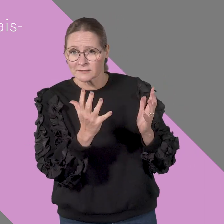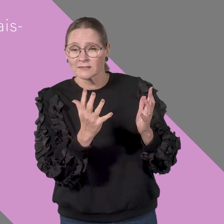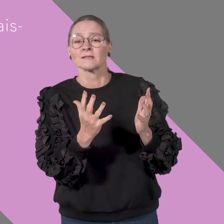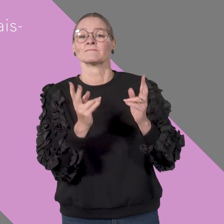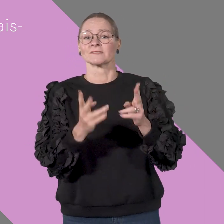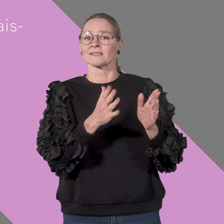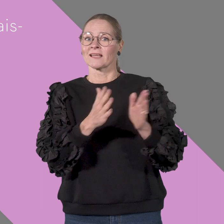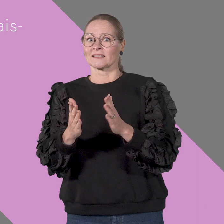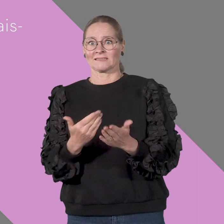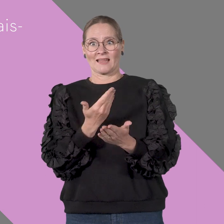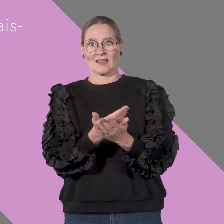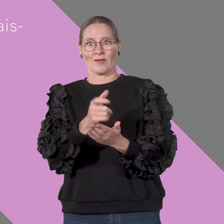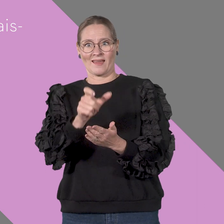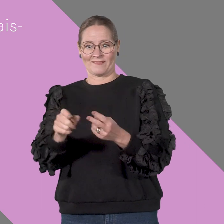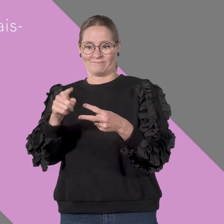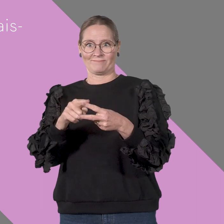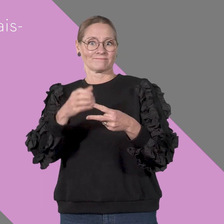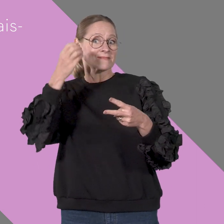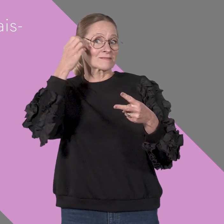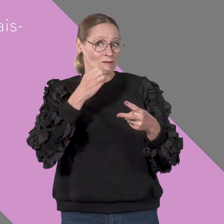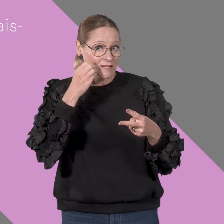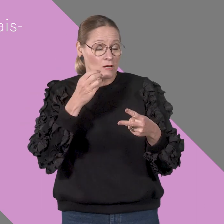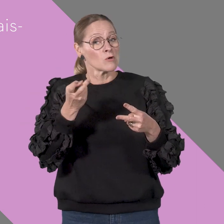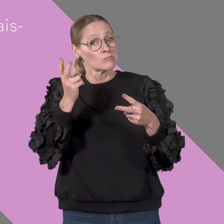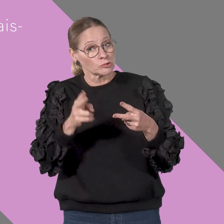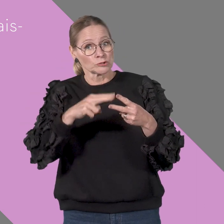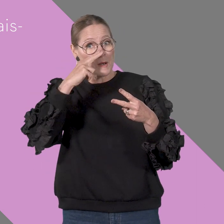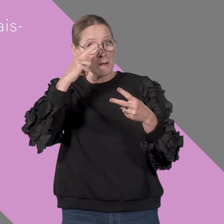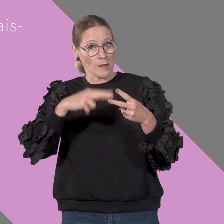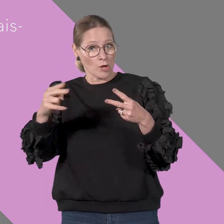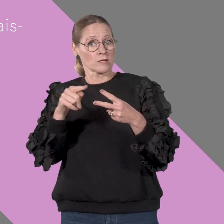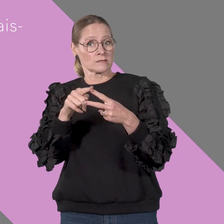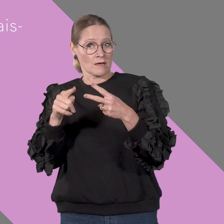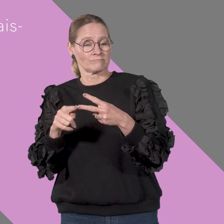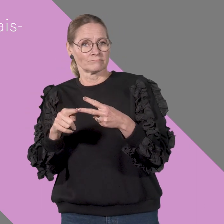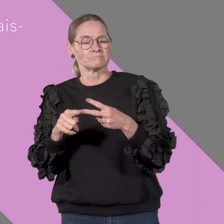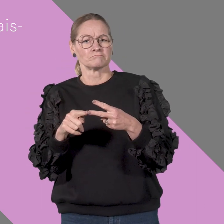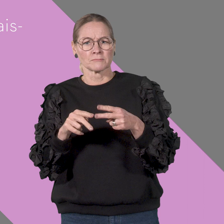järjestäjäehdokkaana oli UAE:n lisäksi myös Norja, -